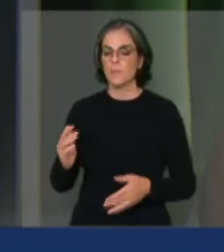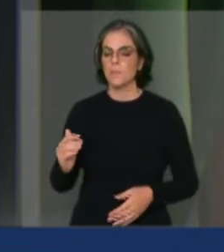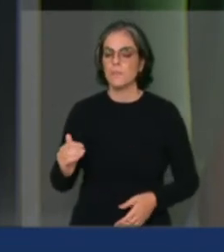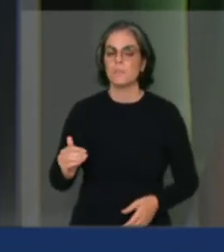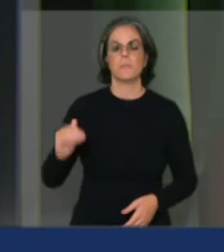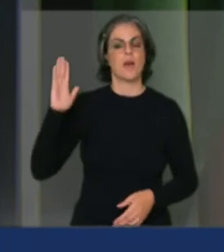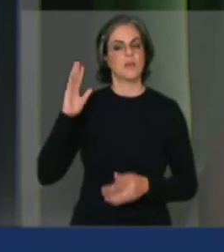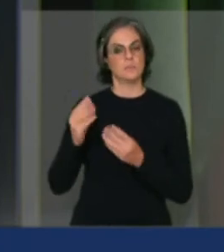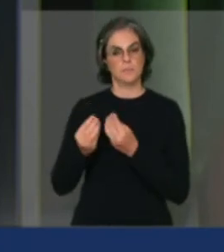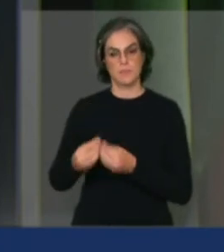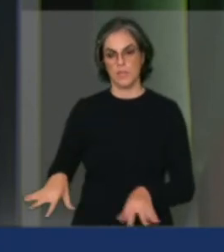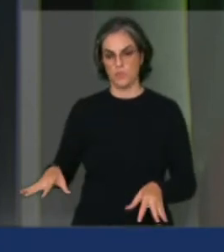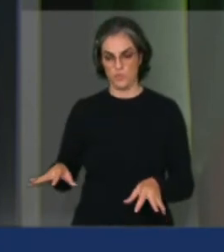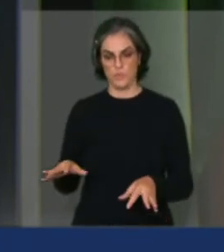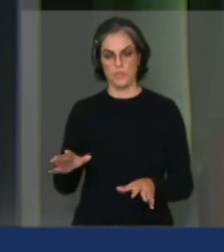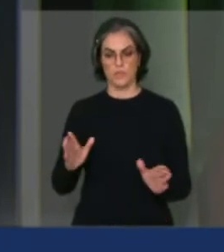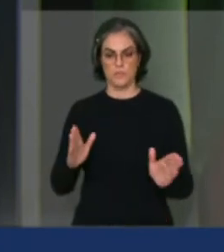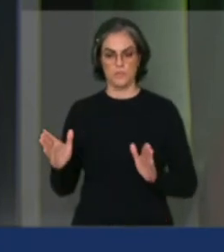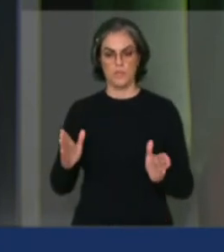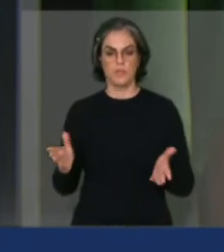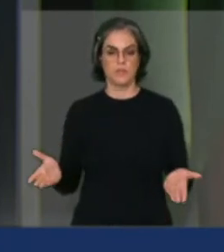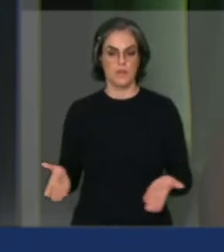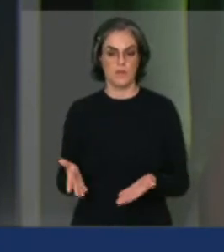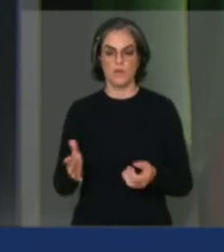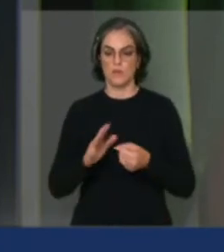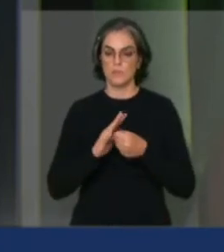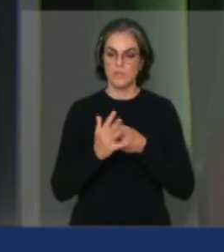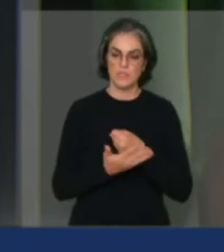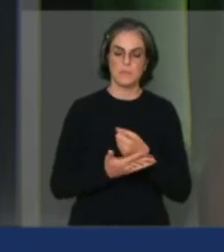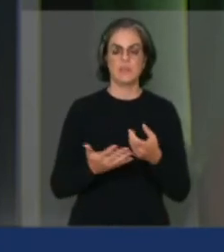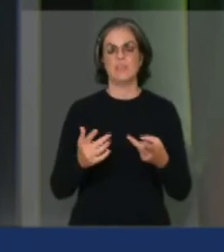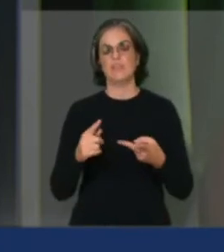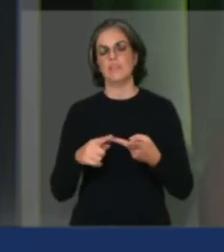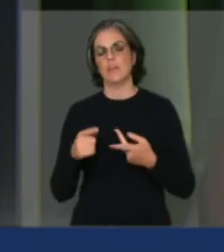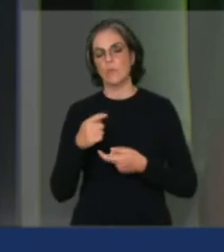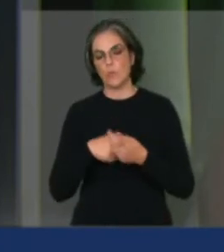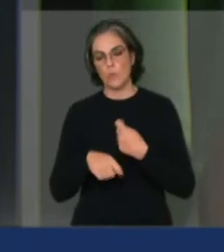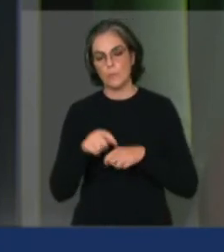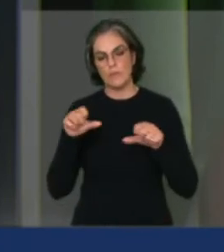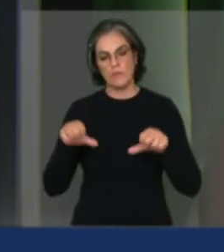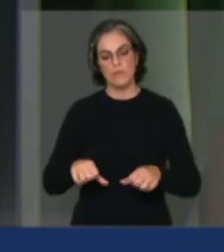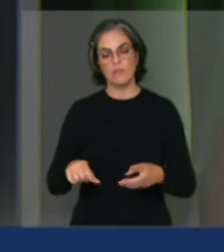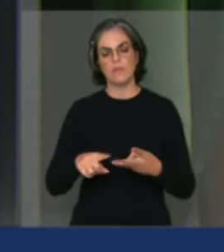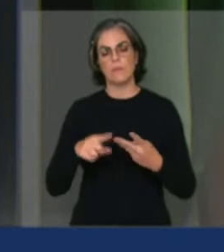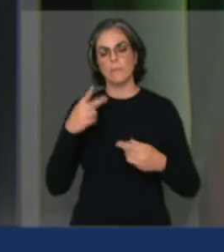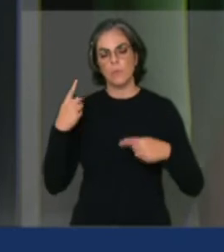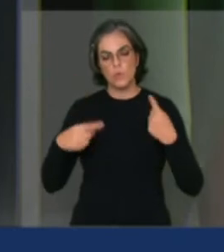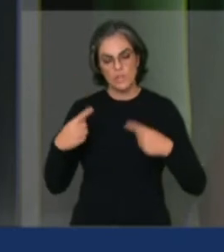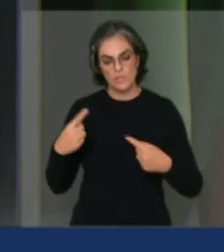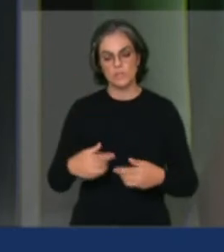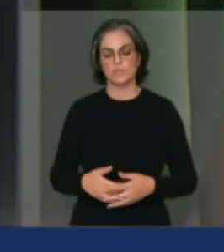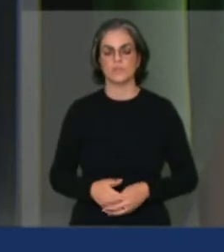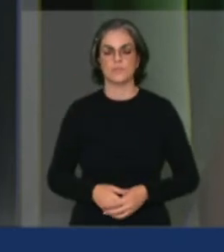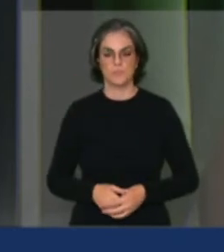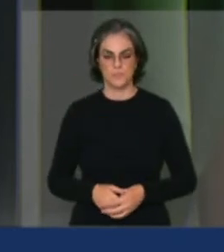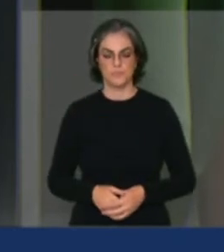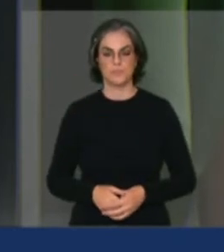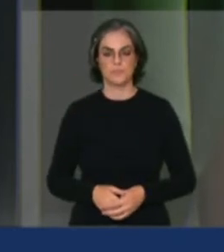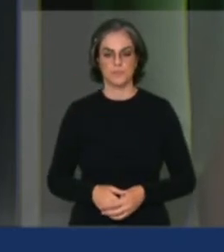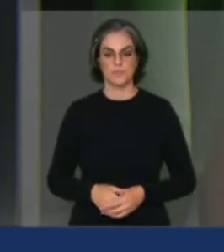MAIS PERDEU NESTA CRISE CRISE DA PANDEMIA, CRISE ECONÔ MICA,E CRISE POLÍTICA, NA GRANDE PORTO ALEGRE, COM OS NÚMERO SÃO ASSUSTADORES,